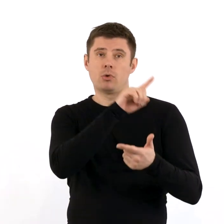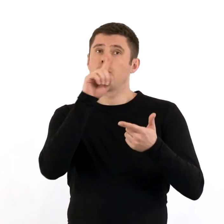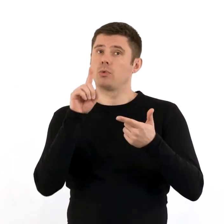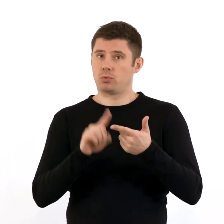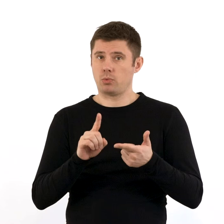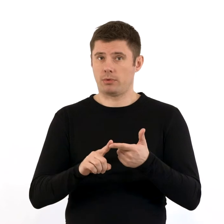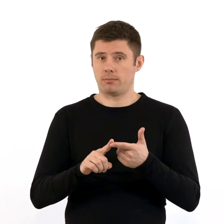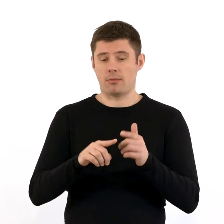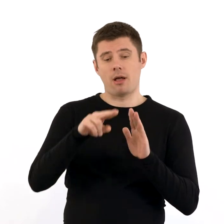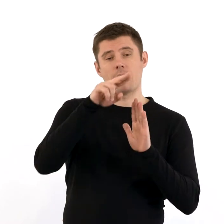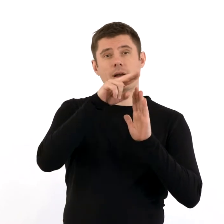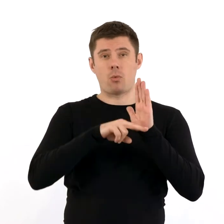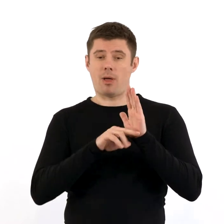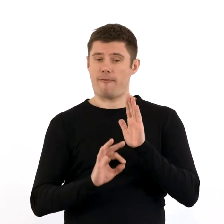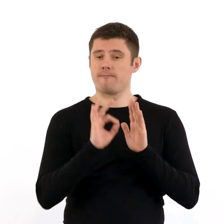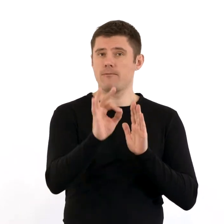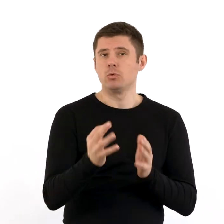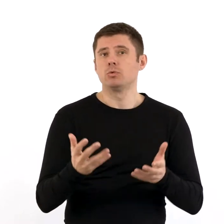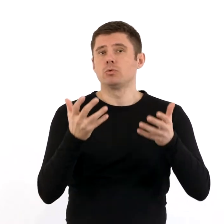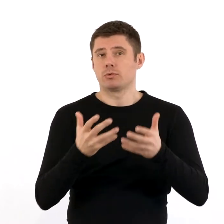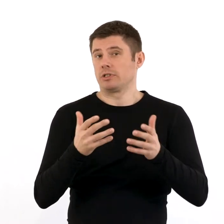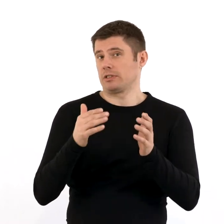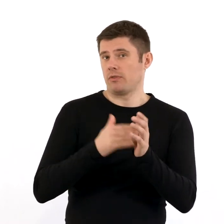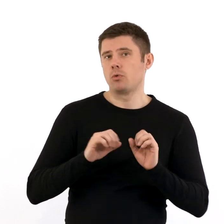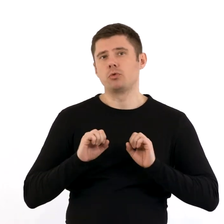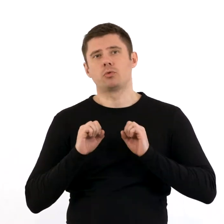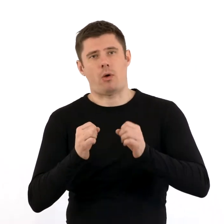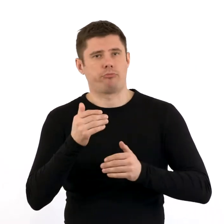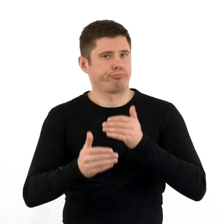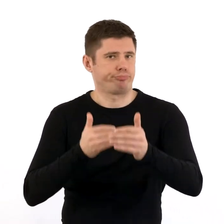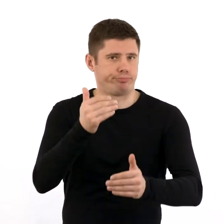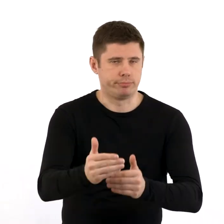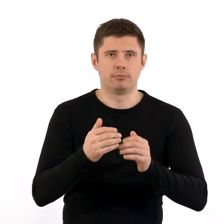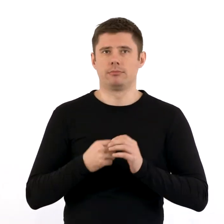2. regulamin działalności;